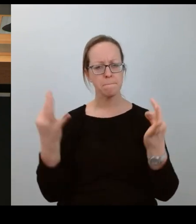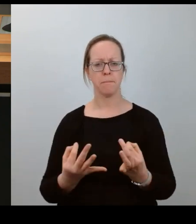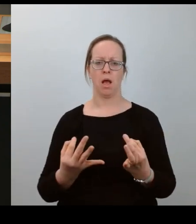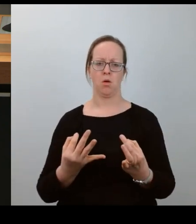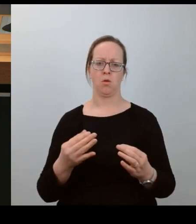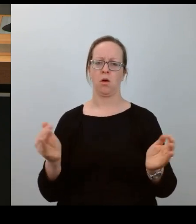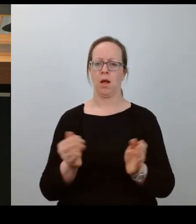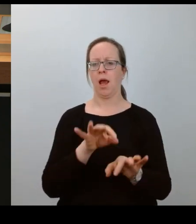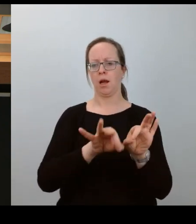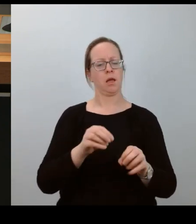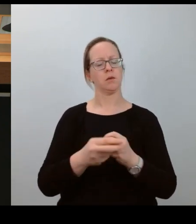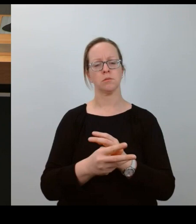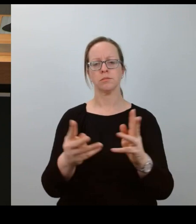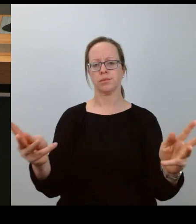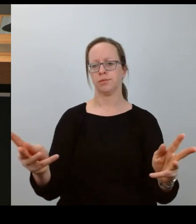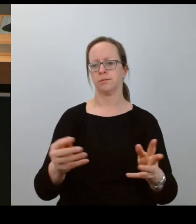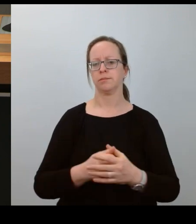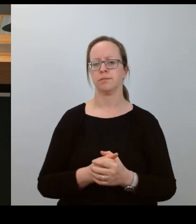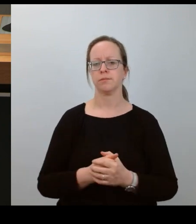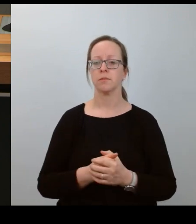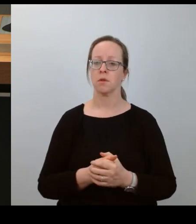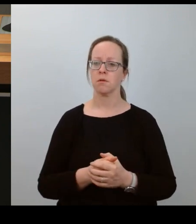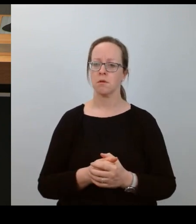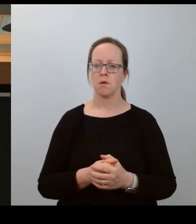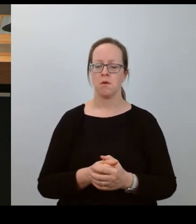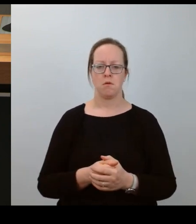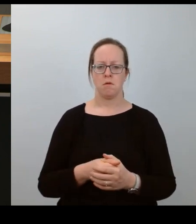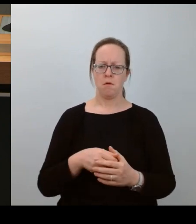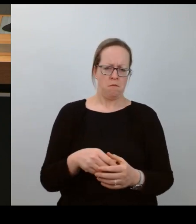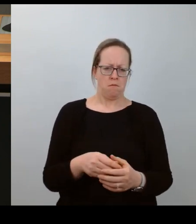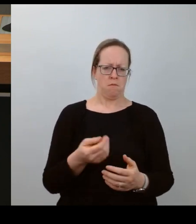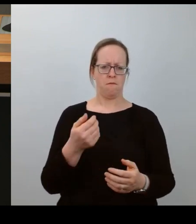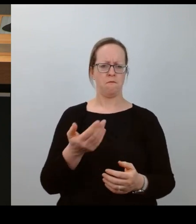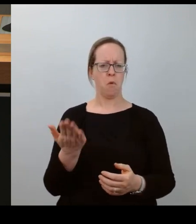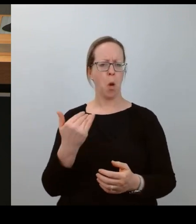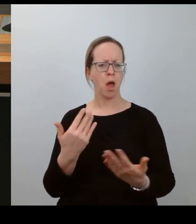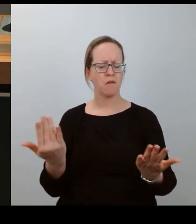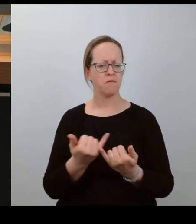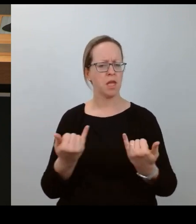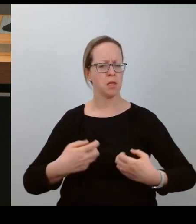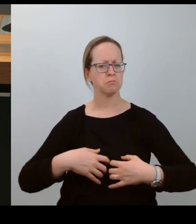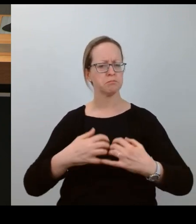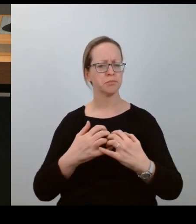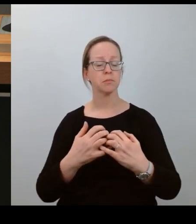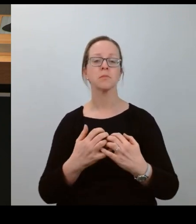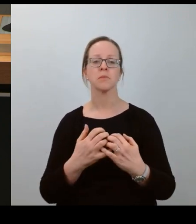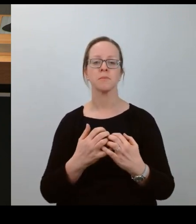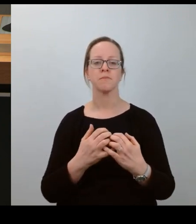auch mit meiner Partei der sozialdemokratischen Bewegung, und wir vergessen unsere Wurzeln an dieser Stelle nicht.